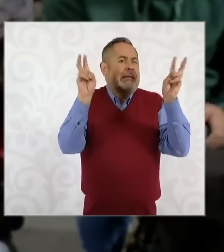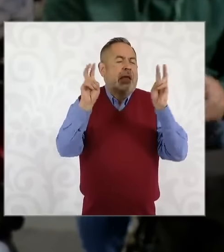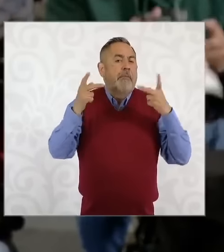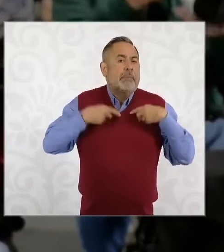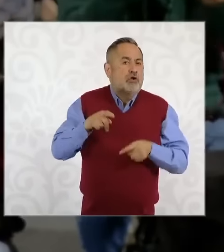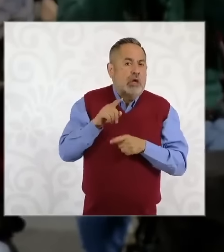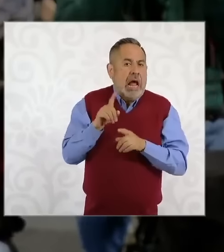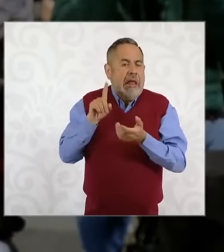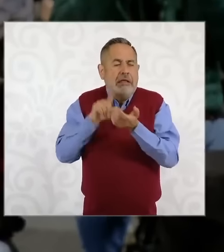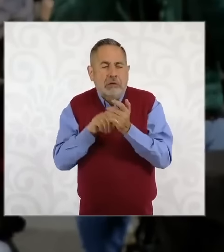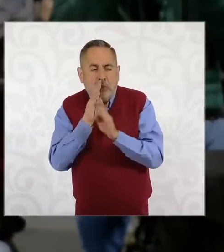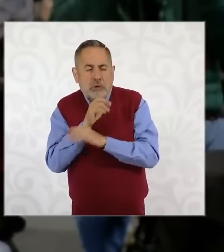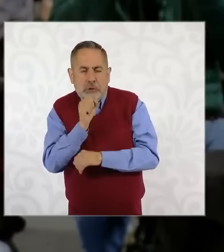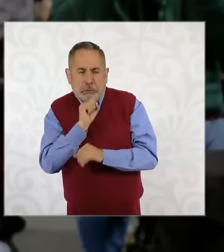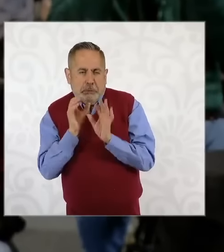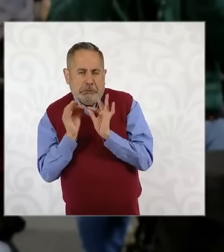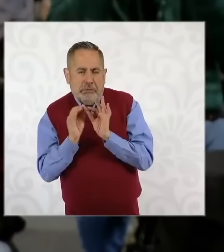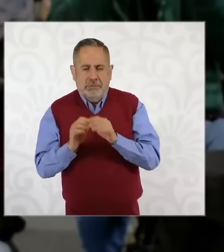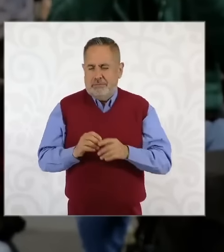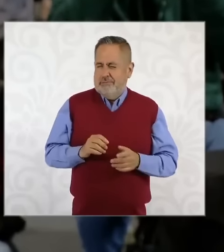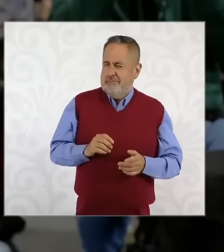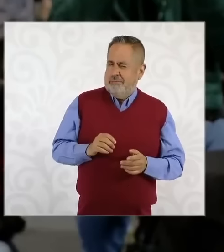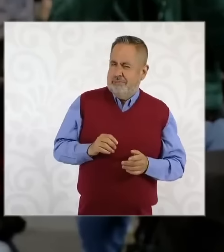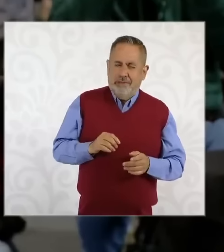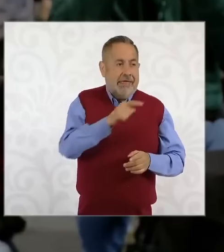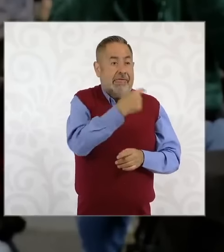sin mencionar el nombre, tiene un perfil muy interesante este presunto susurrador, como él